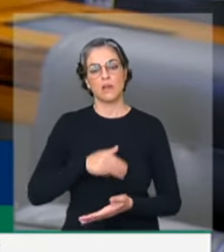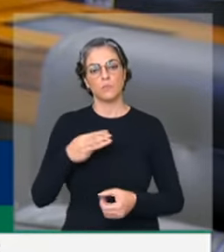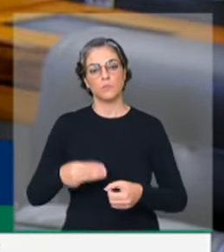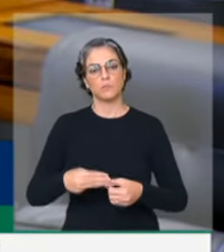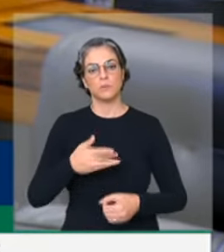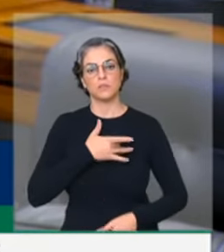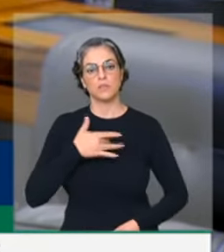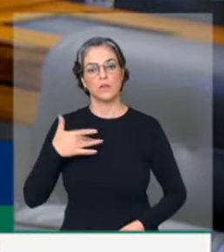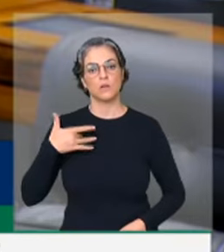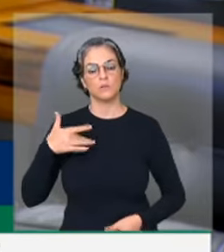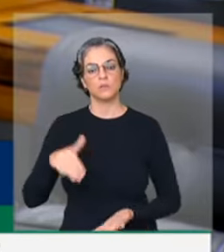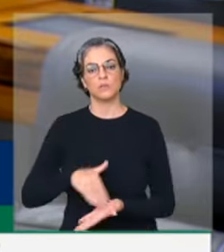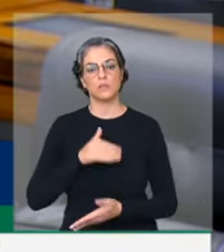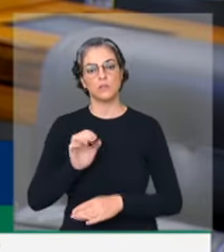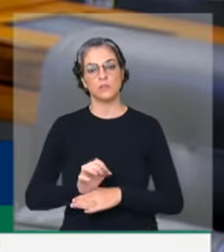FILA QUE JÁ EXISTE. A ESTIMATIVA HOJE QUE O BRASIL